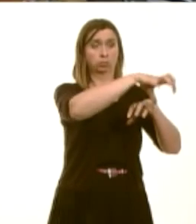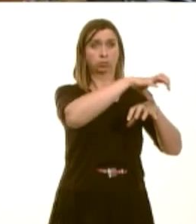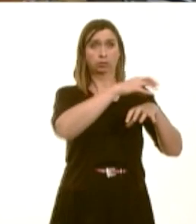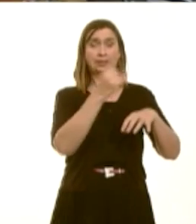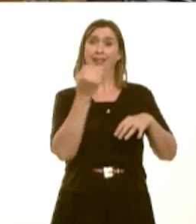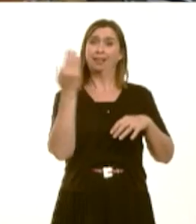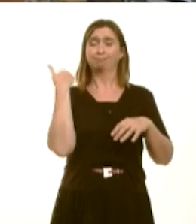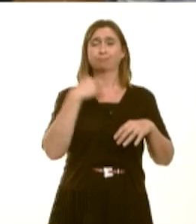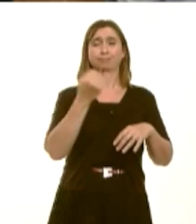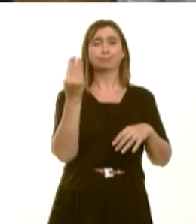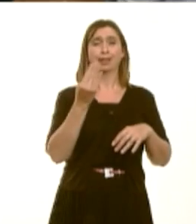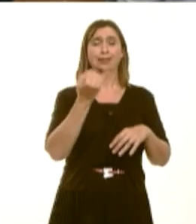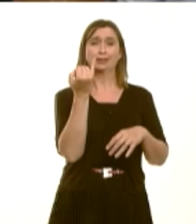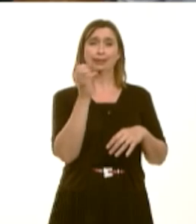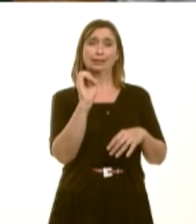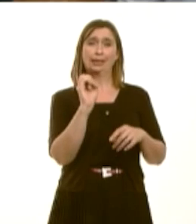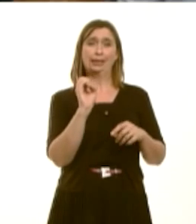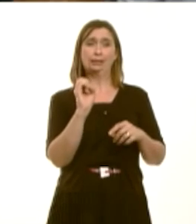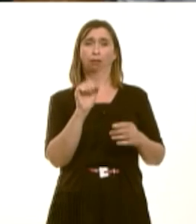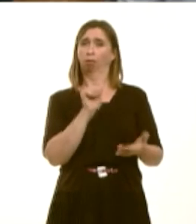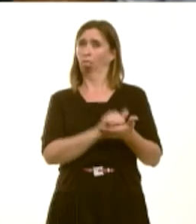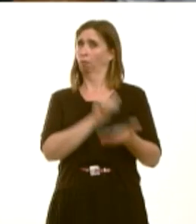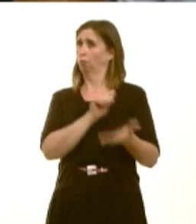gwahaniaeth, ac nad yw pobl yn gweld gwahaniaeth, rhwng tai sydd yn sector cyhoeddus a thai